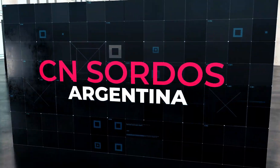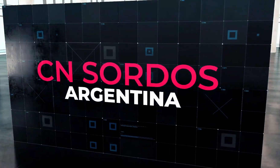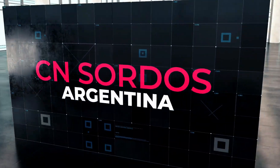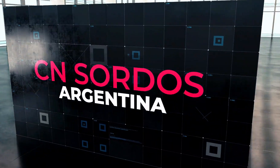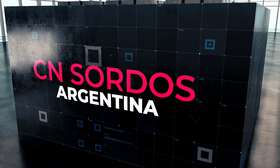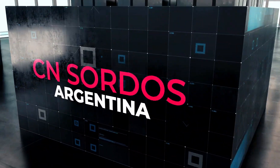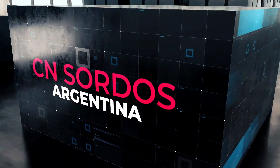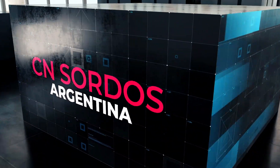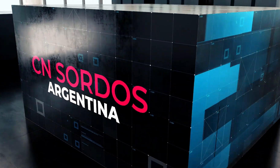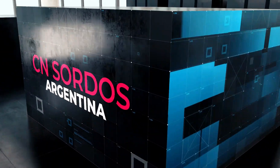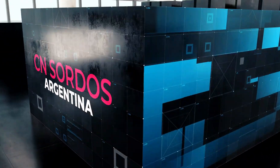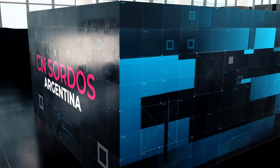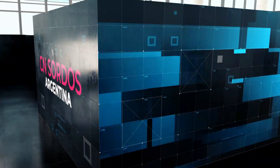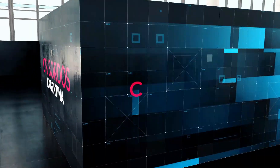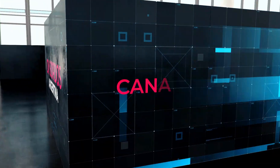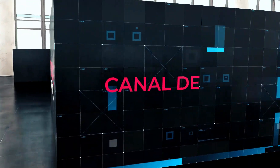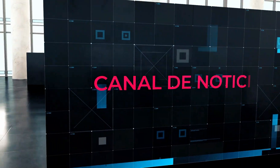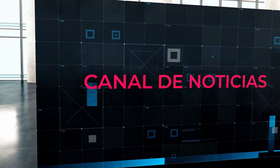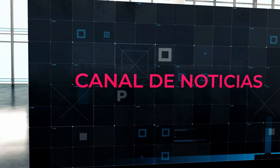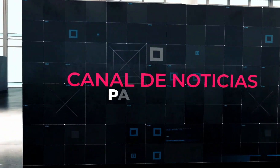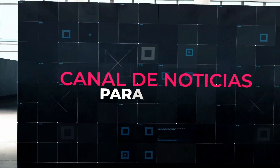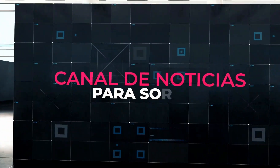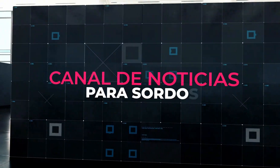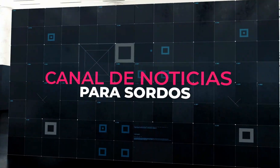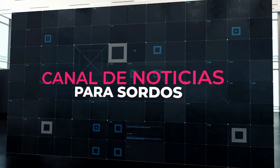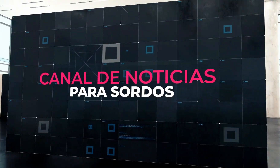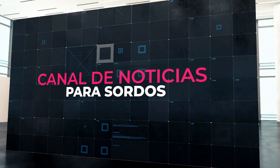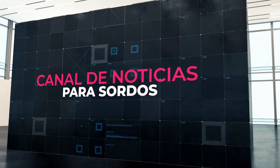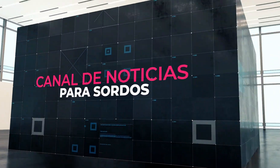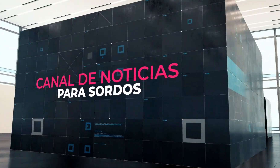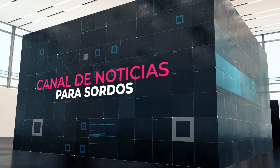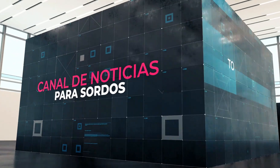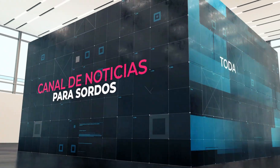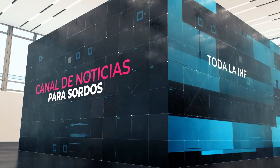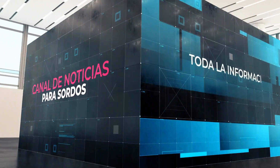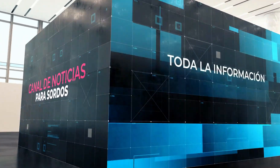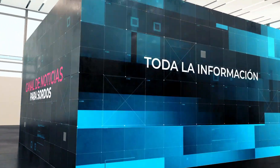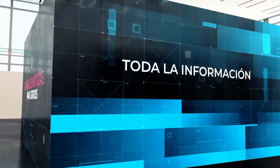[Música]